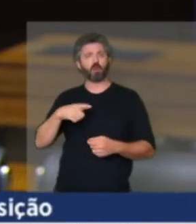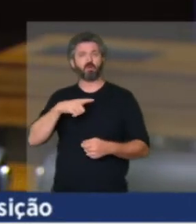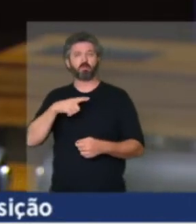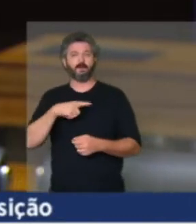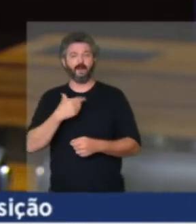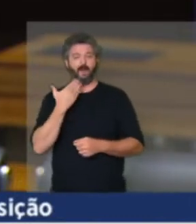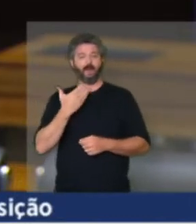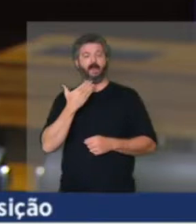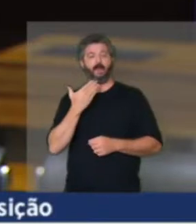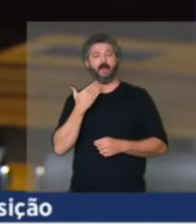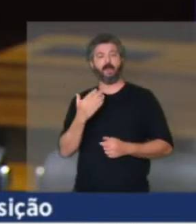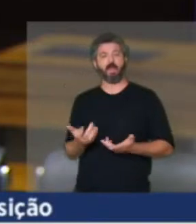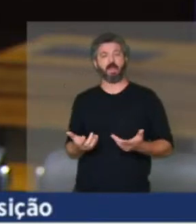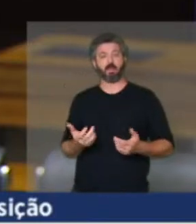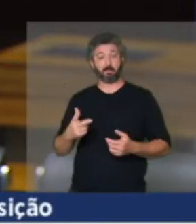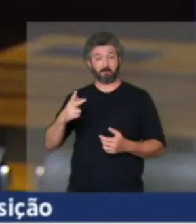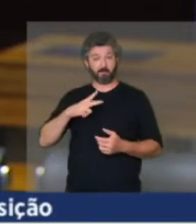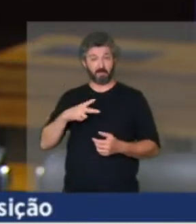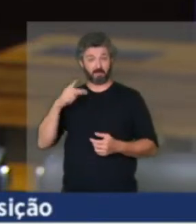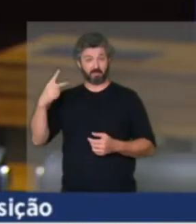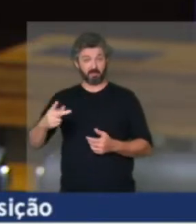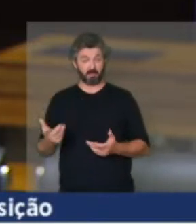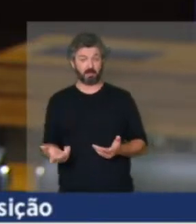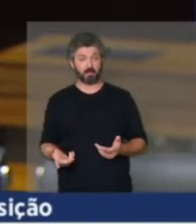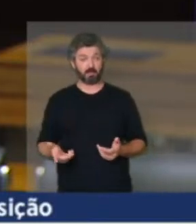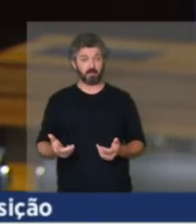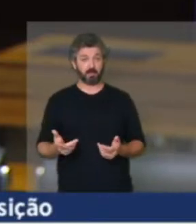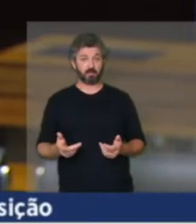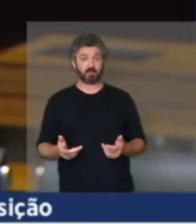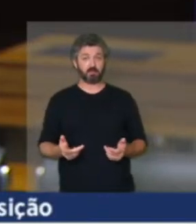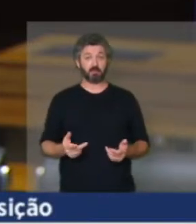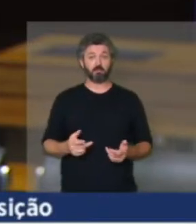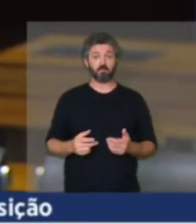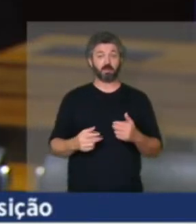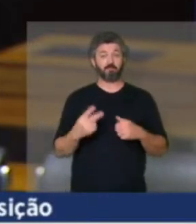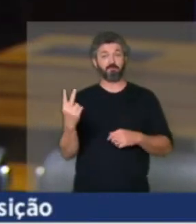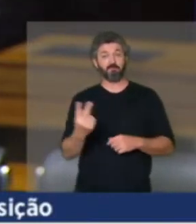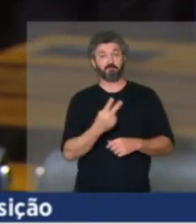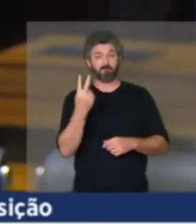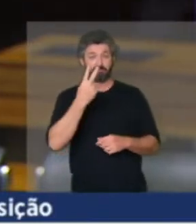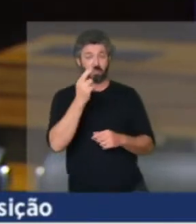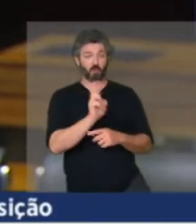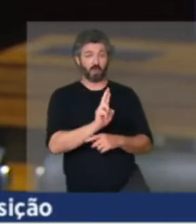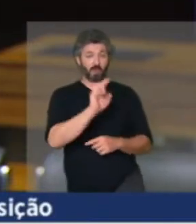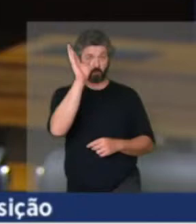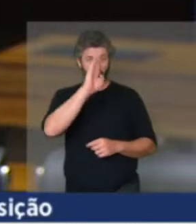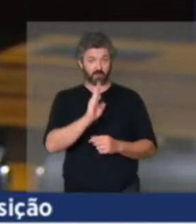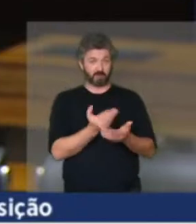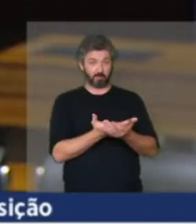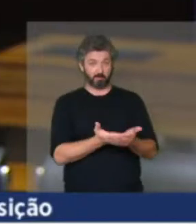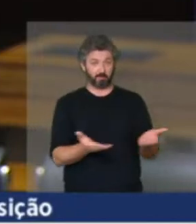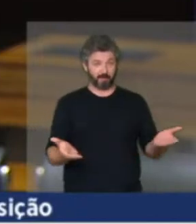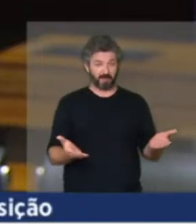BENEFICIADO PESSOALMENTE DA DESVALORIZAÇÃO DA MOEDA NACIONAL O QUE É PÀSSIMO PARA A ECONOMIA DO NOSSO PAÍ S. E É SOBRE ISSO QUE O